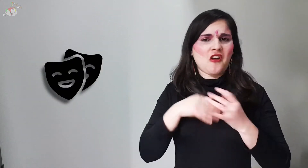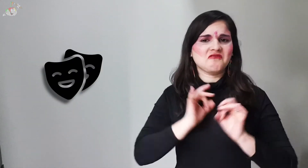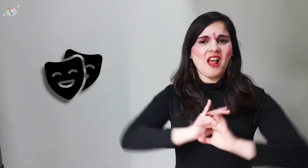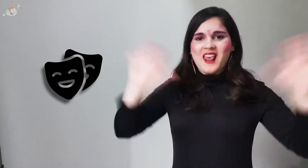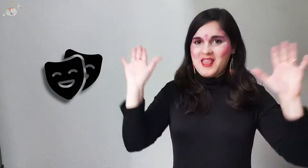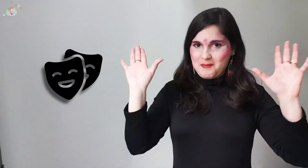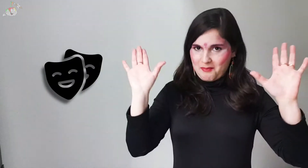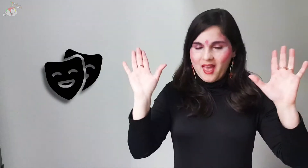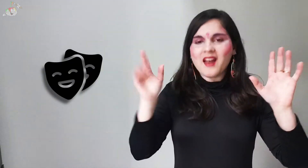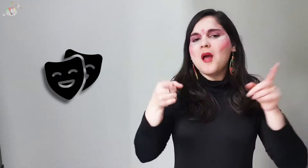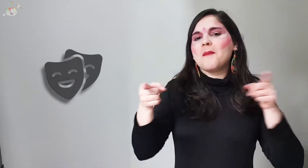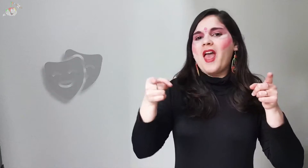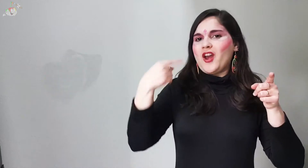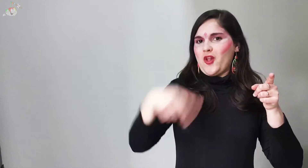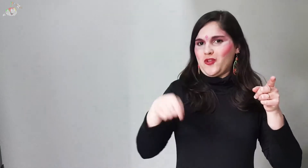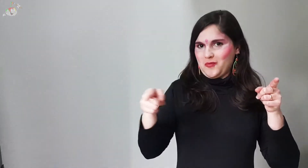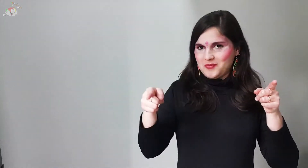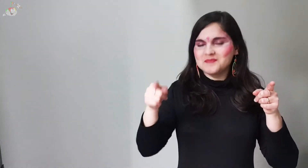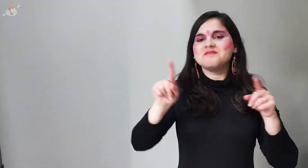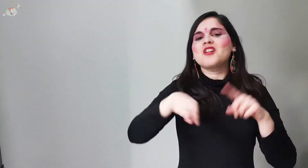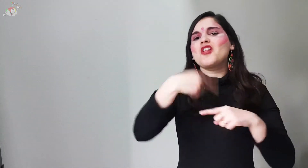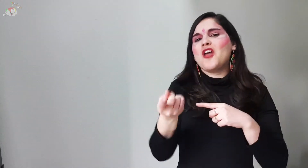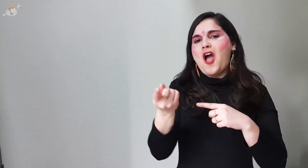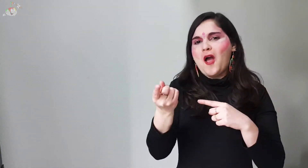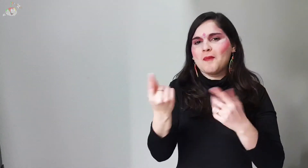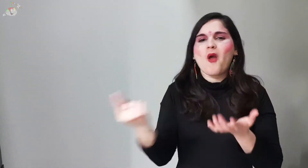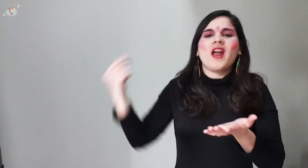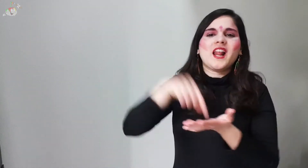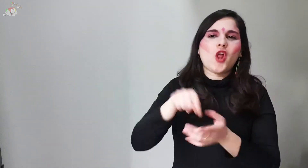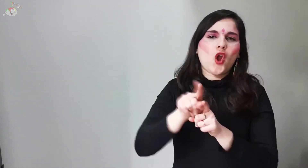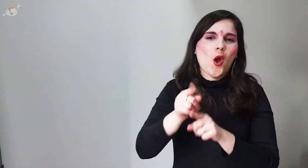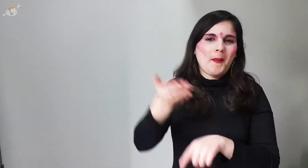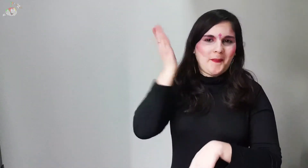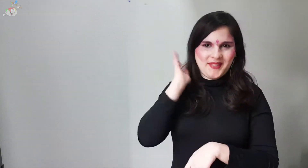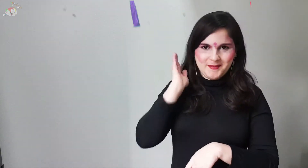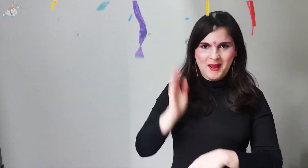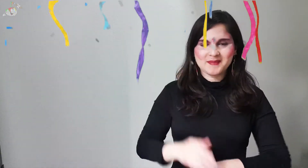In quel periodo erano liberi e dopo si tornava come prima.